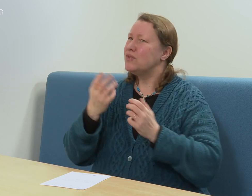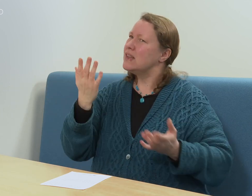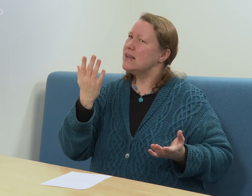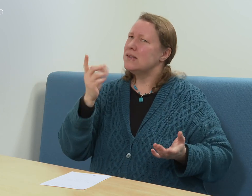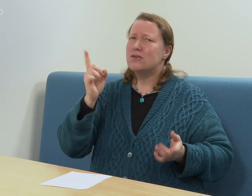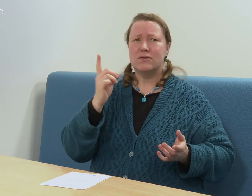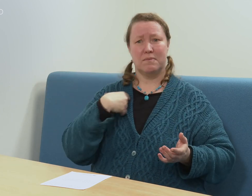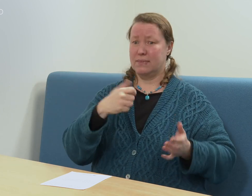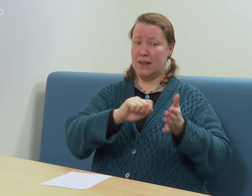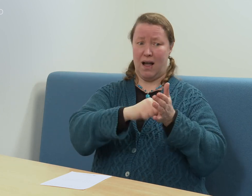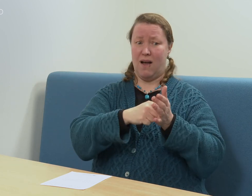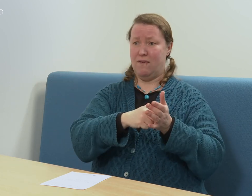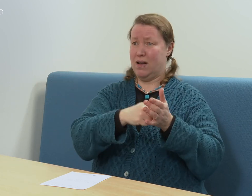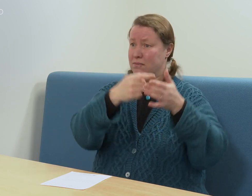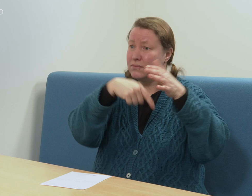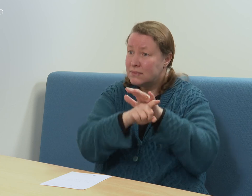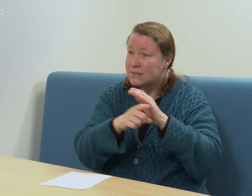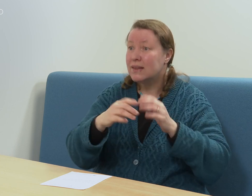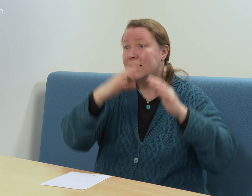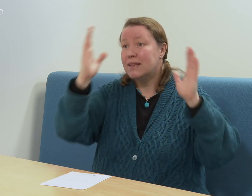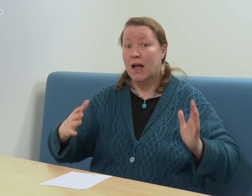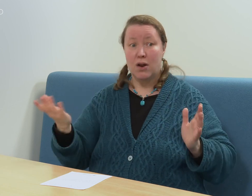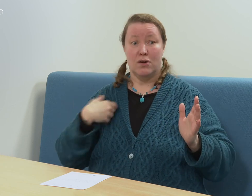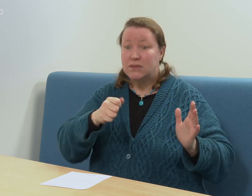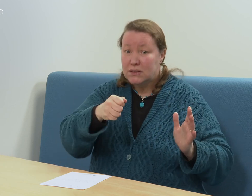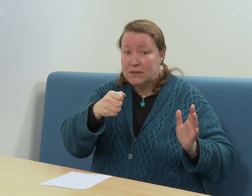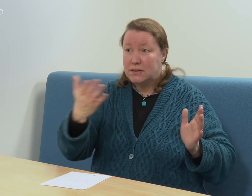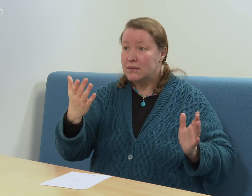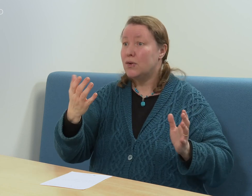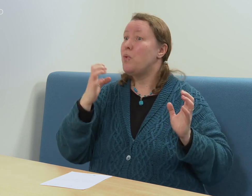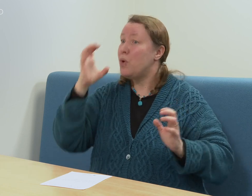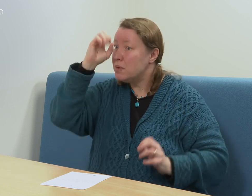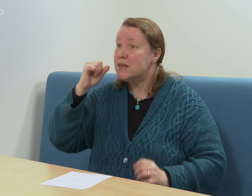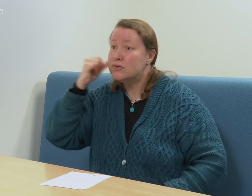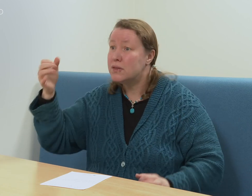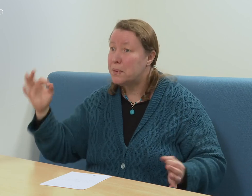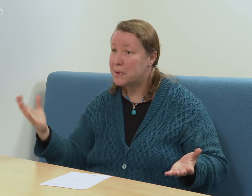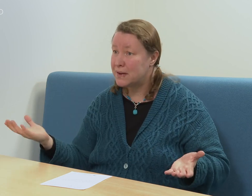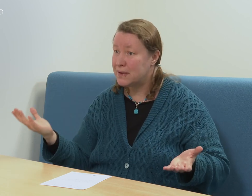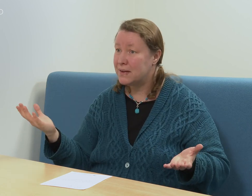vaan entäpä jos olen unohtanut kotiavaimeni, - niin kuinka ilmoitan asiasta huoltomiehelle?